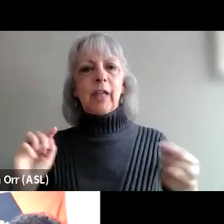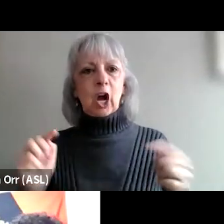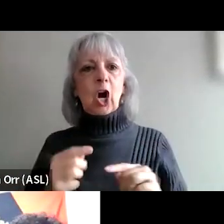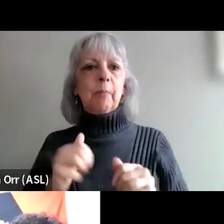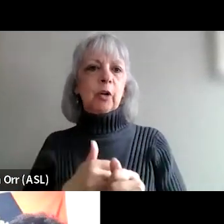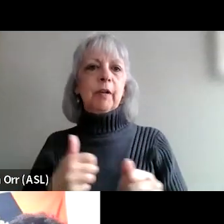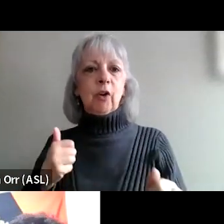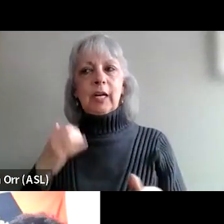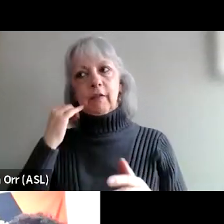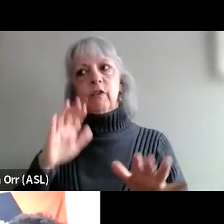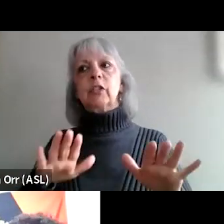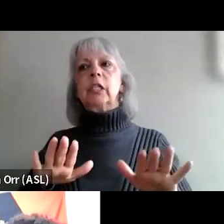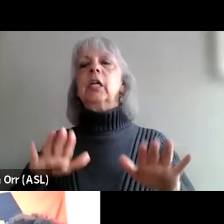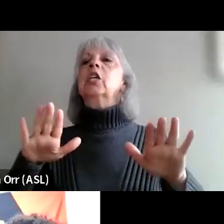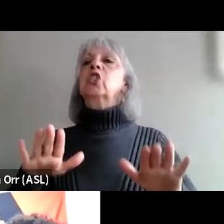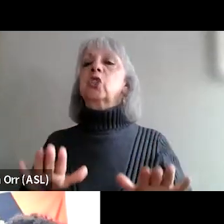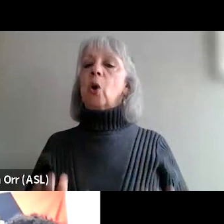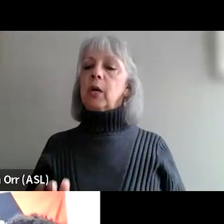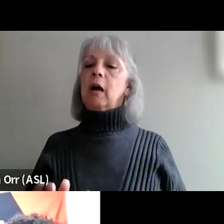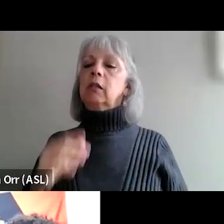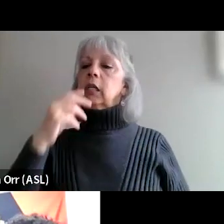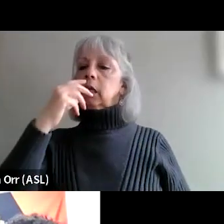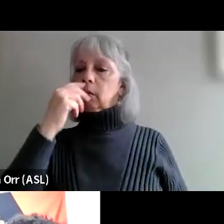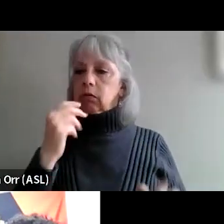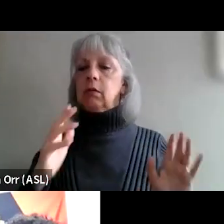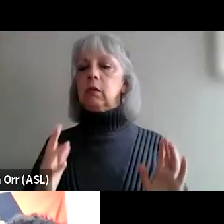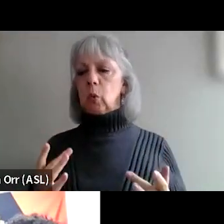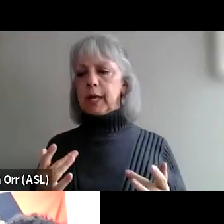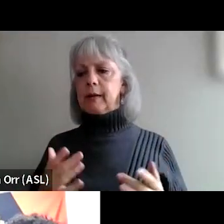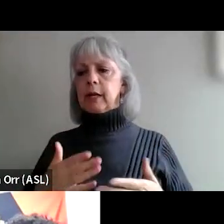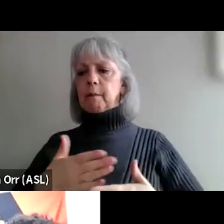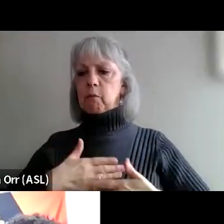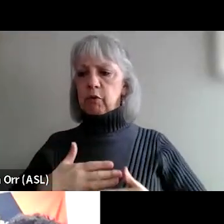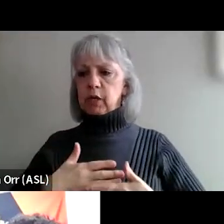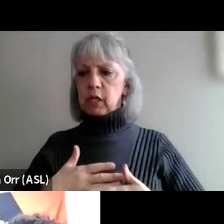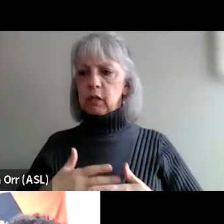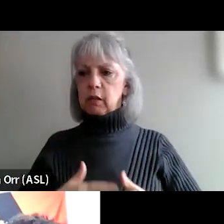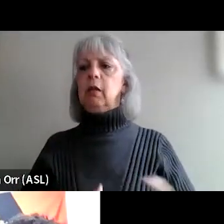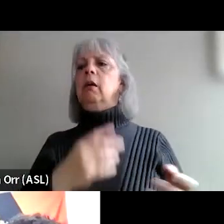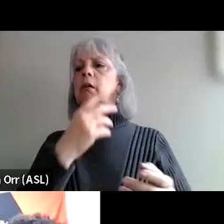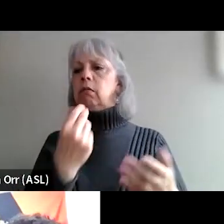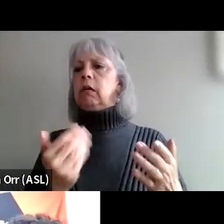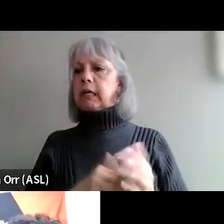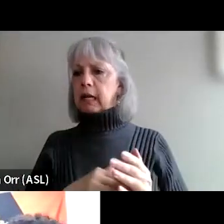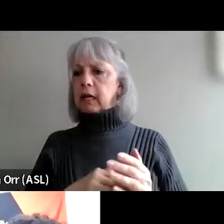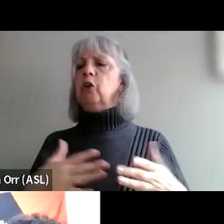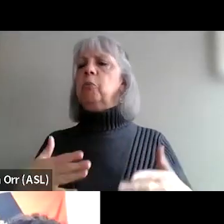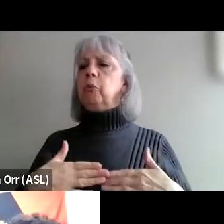si se tomaran un tiempo, administran una o dos dosis y se hubieran enfocado en la respiración. Lo último que quiero decir